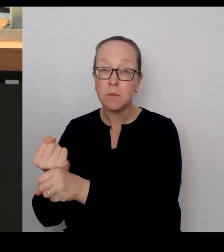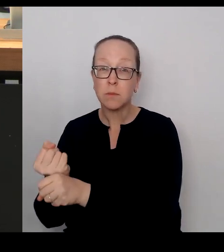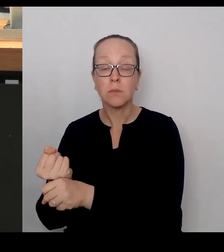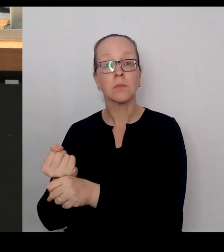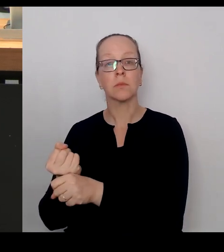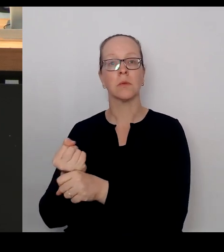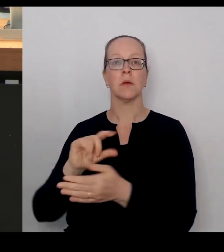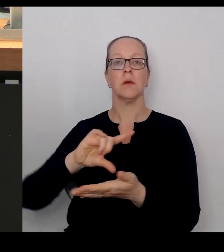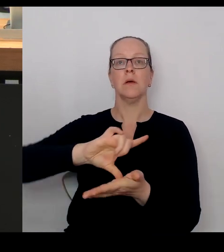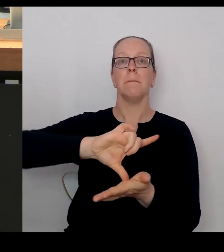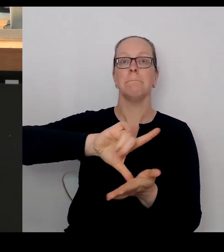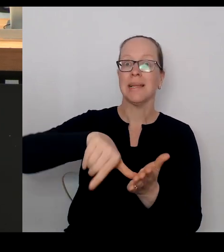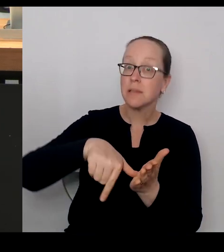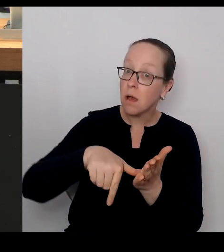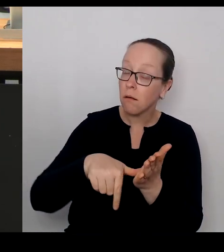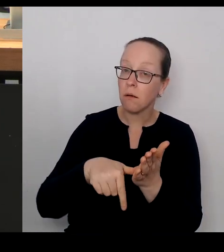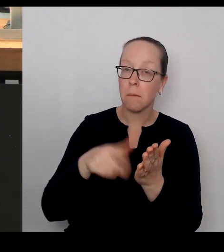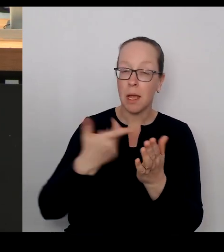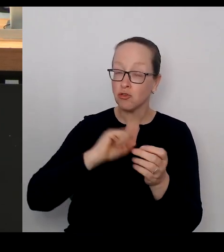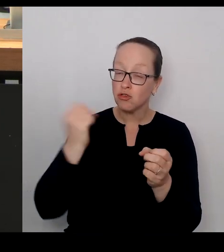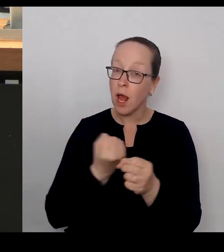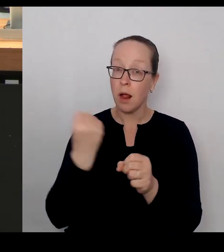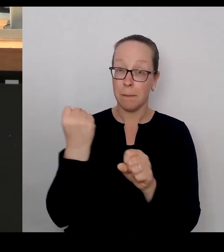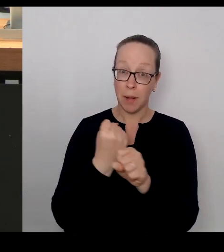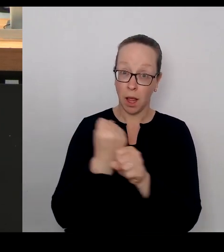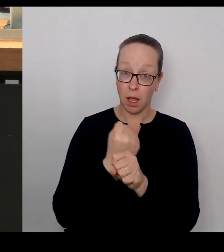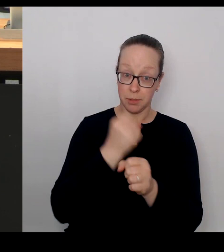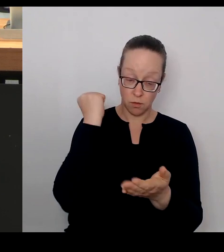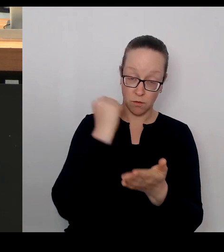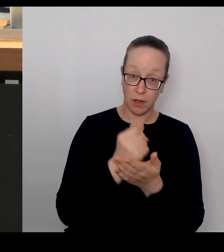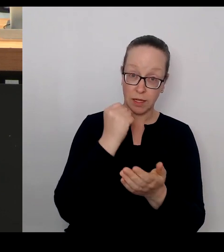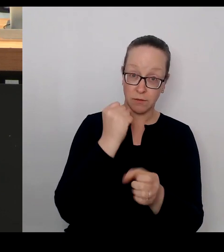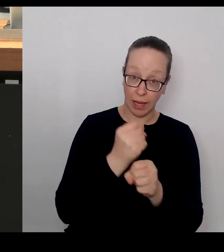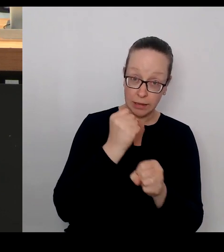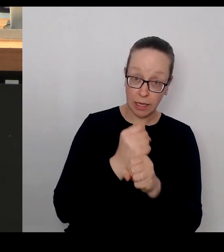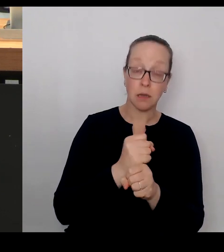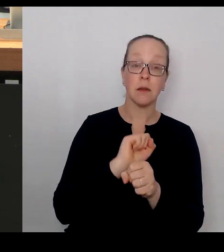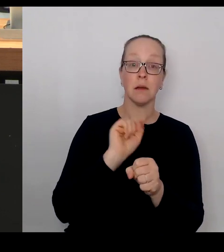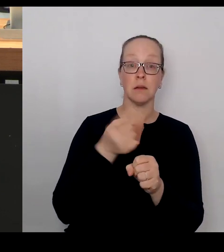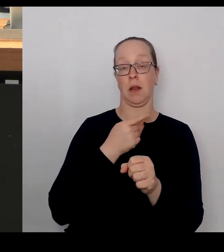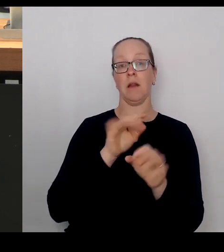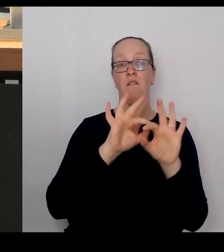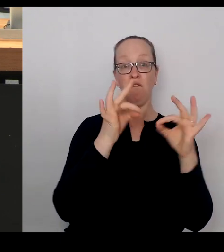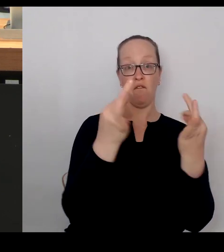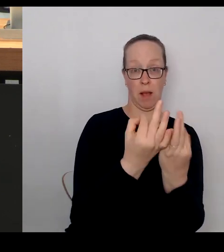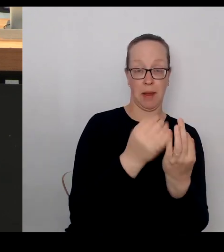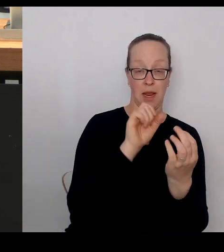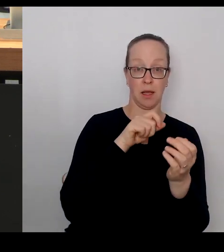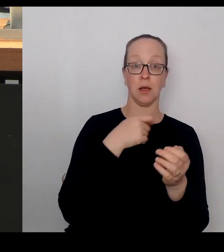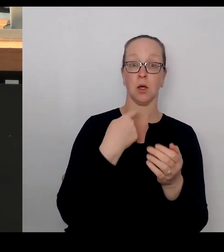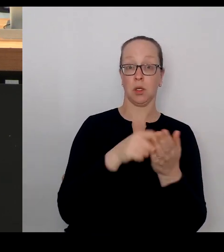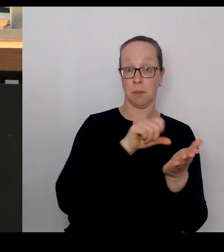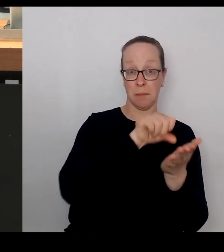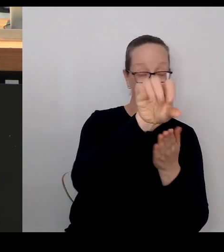bleiben. Und diese Stellschraube, die können Sie im Land durchaus drehen. Das soziale Pflegeversprechen, das hängt am dünnen